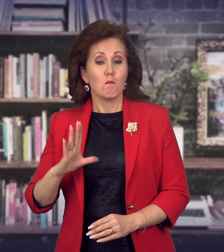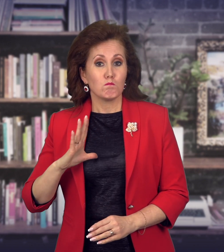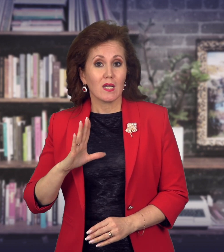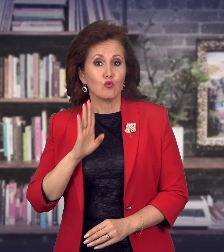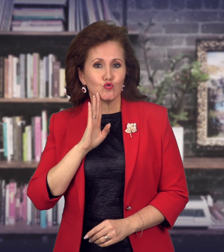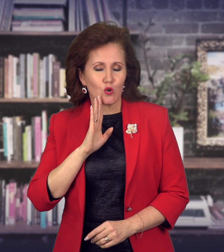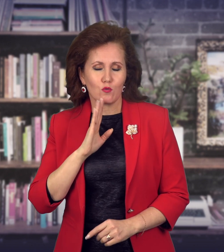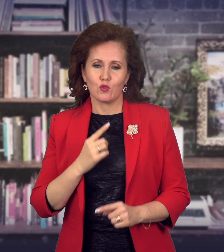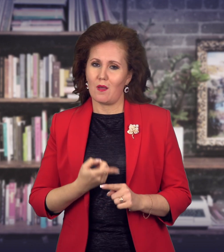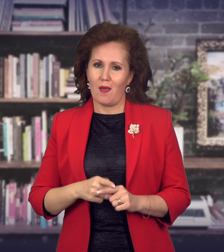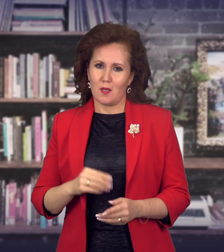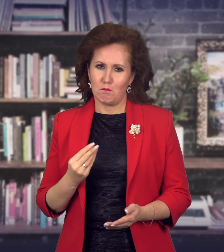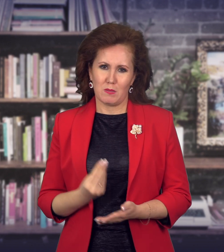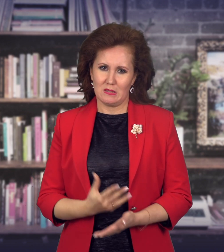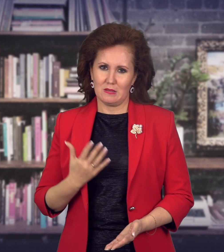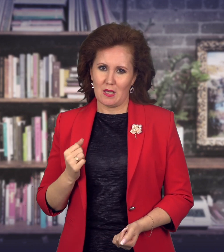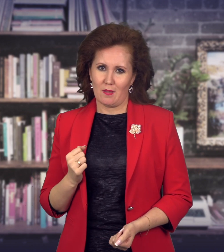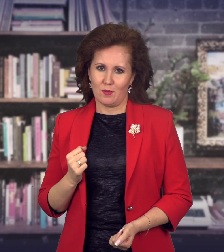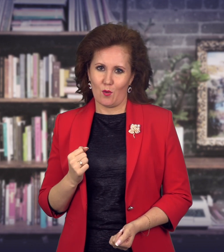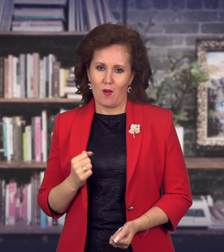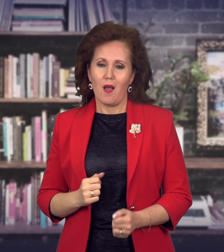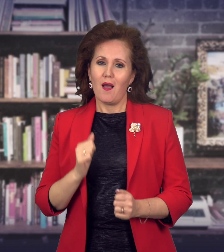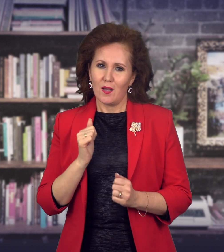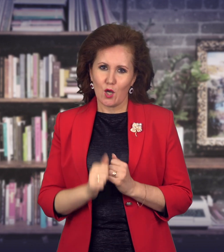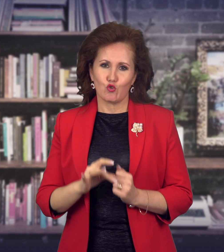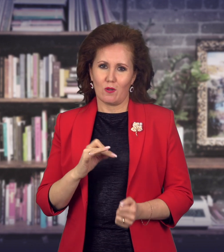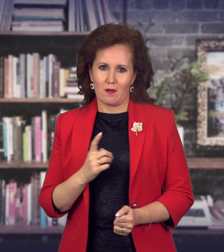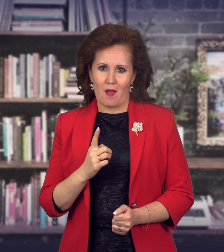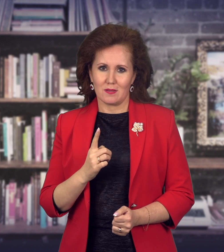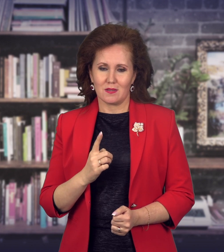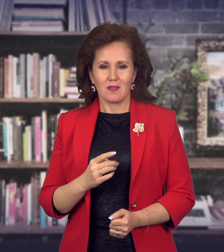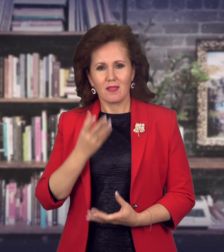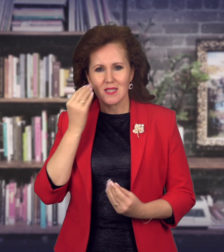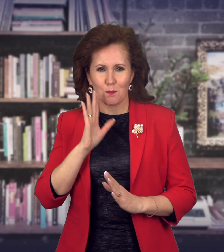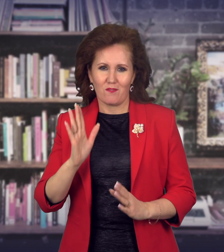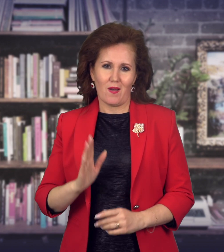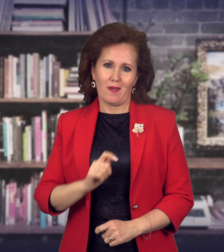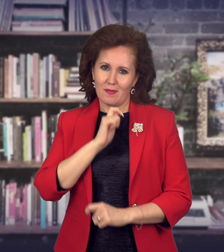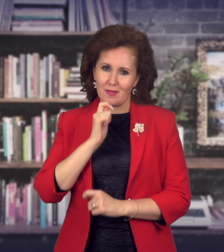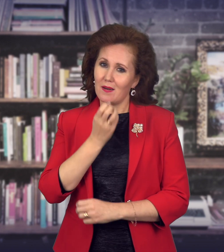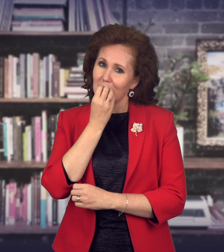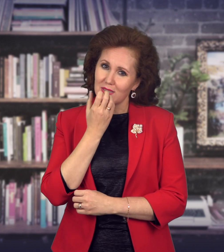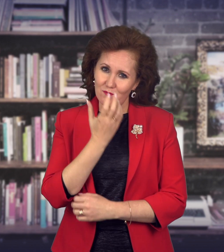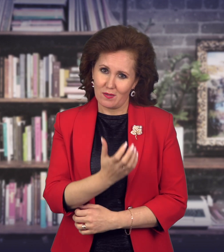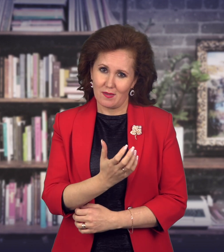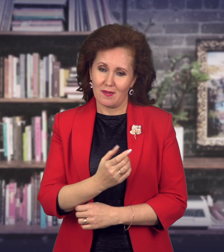Быть женщиной- это бесценно! И каждый раз не забывайте дарить цветы,